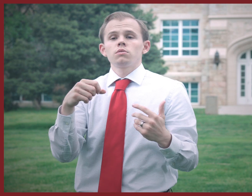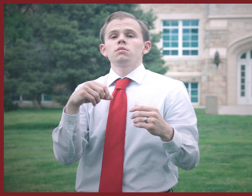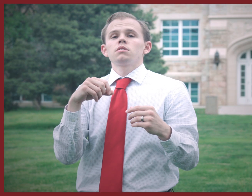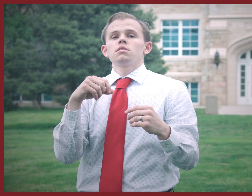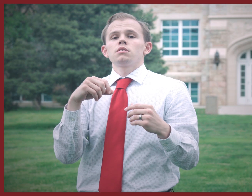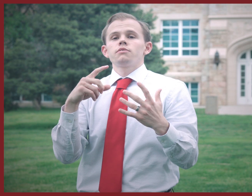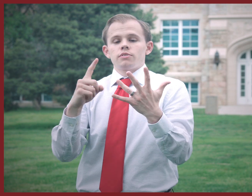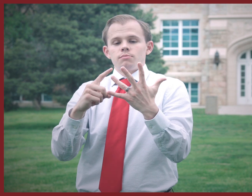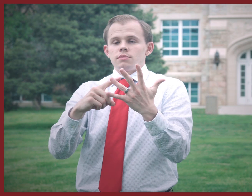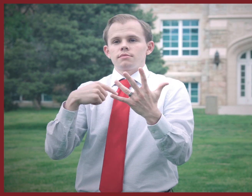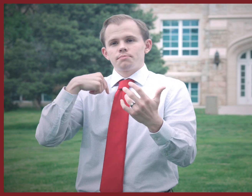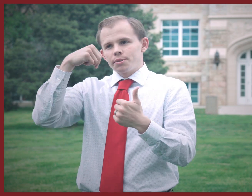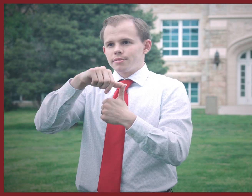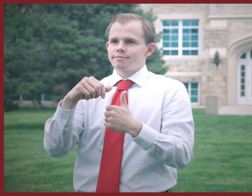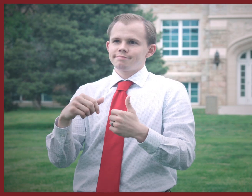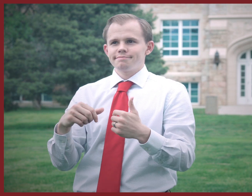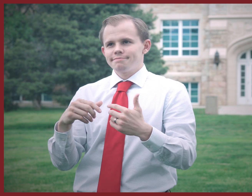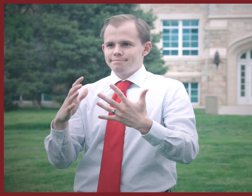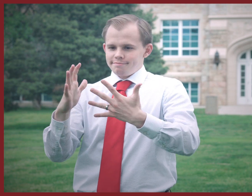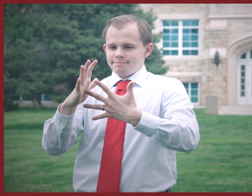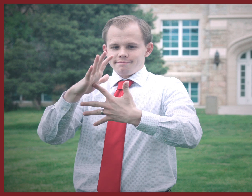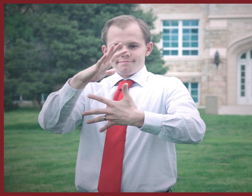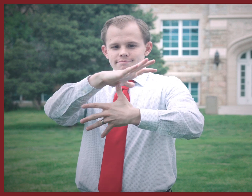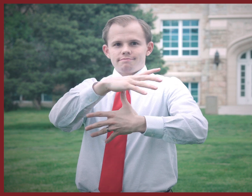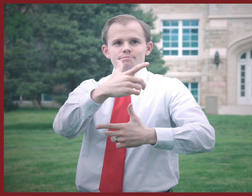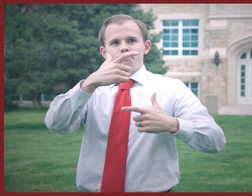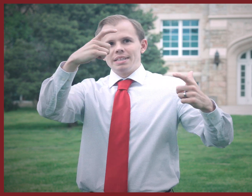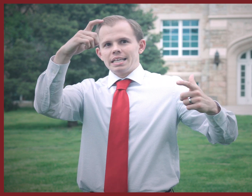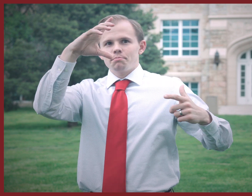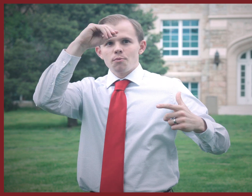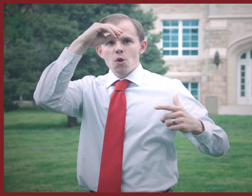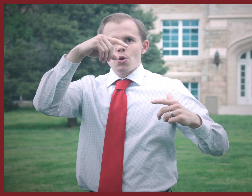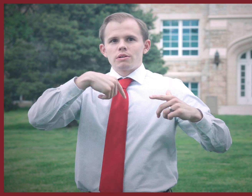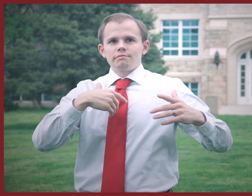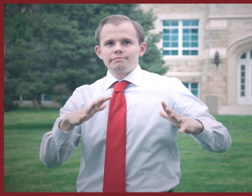Luego llegué a la escuela secundaria y en mi primer año, recuerdo los estudiantes de segundo año a los de último año, parecían